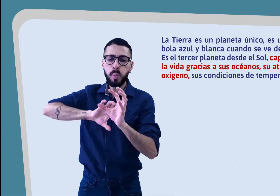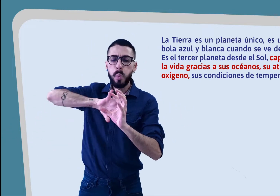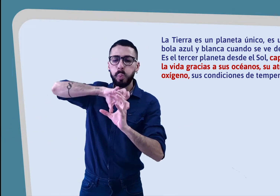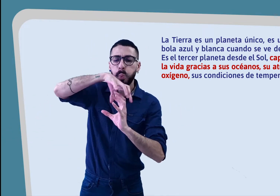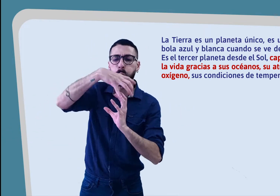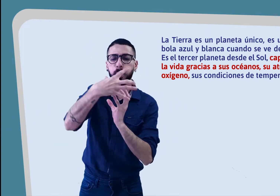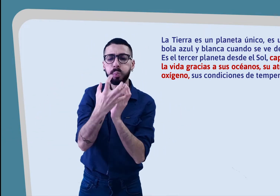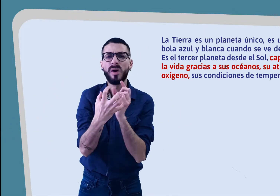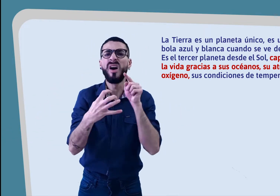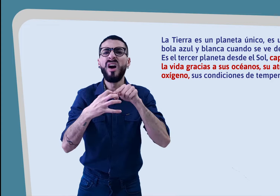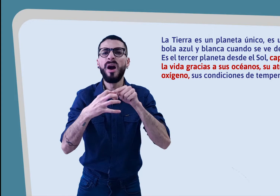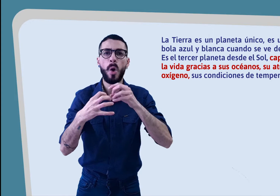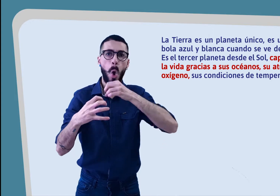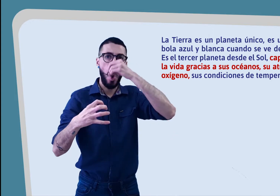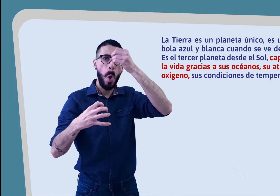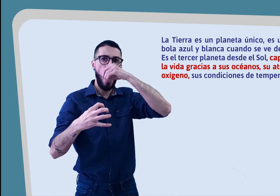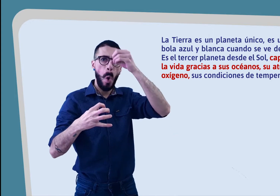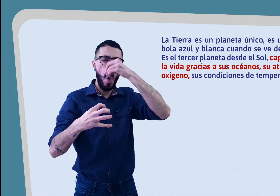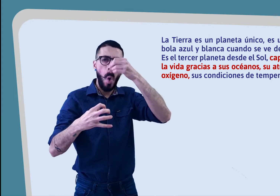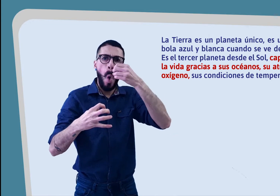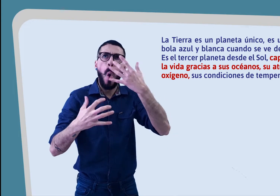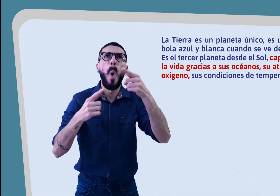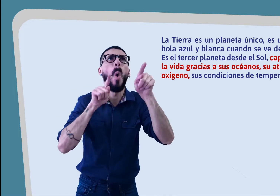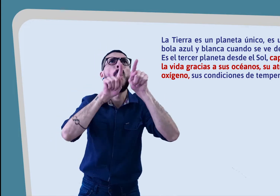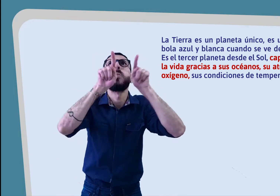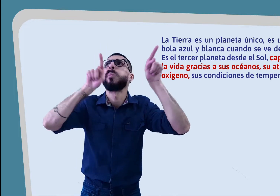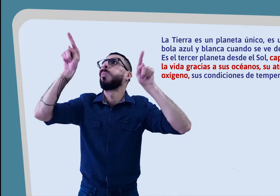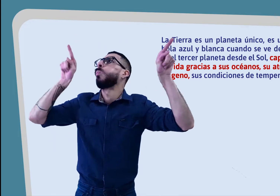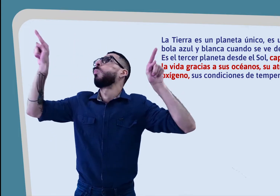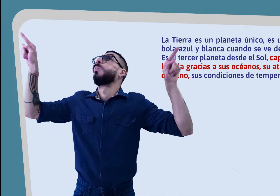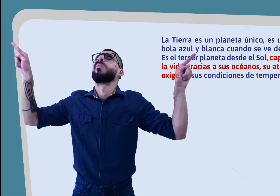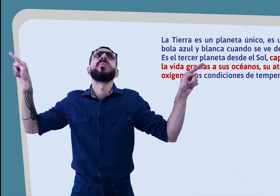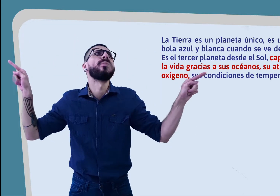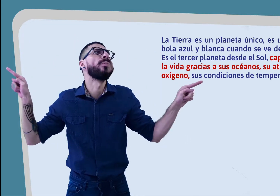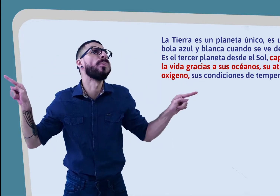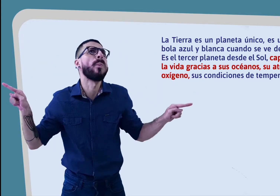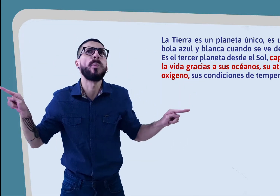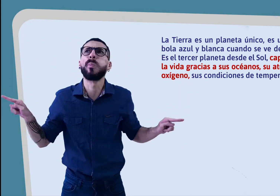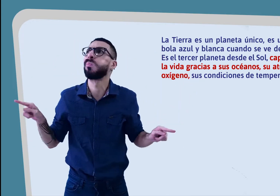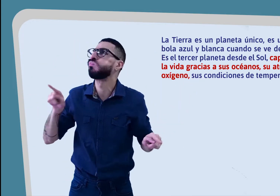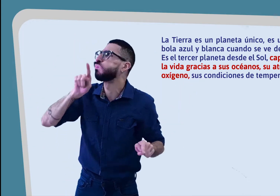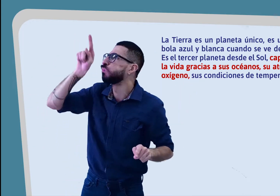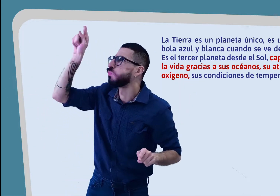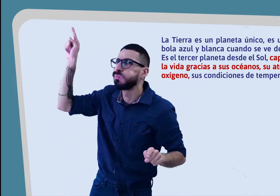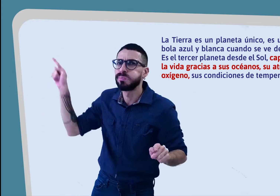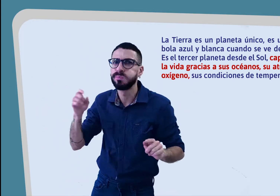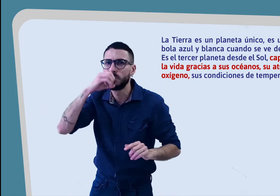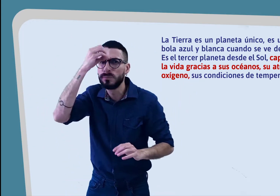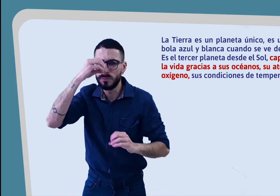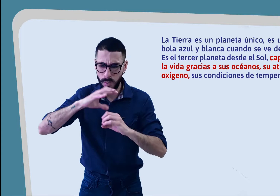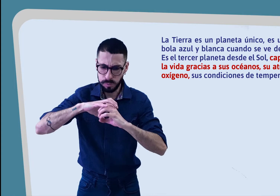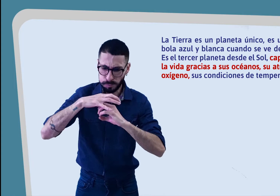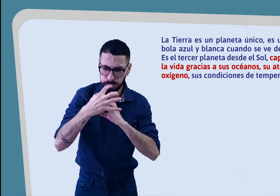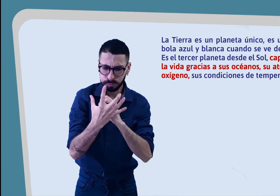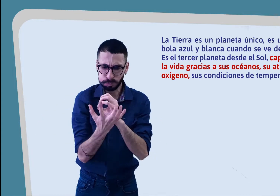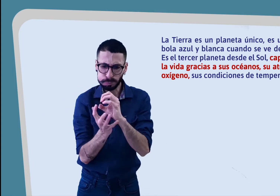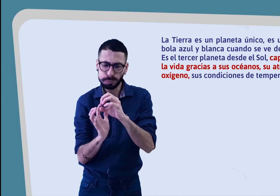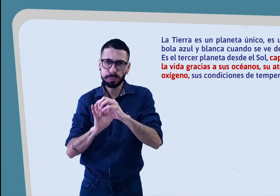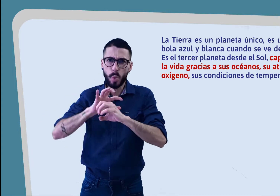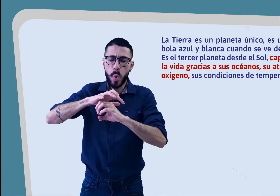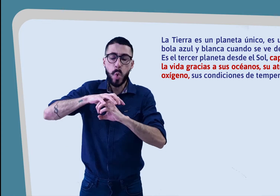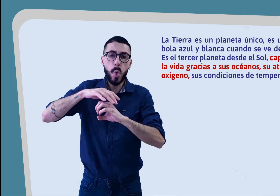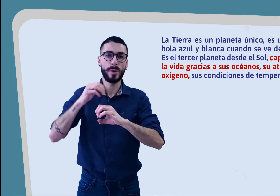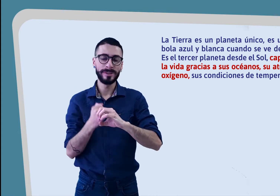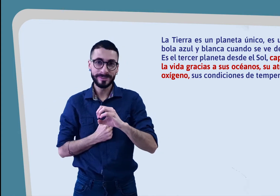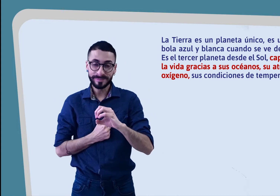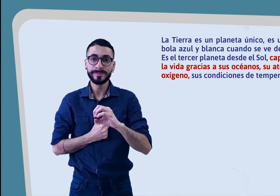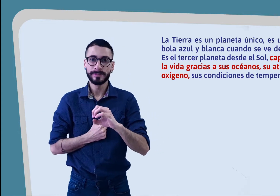y también a la atmósfera, que es rica en oxígeno.